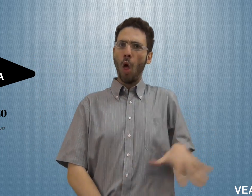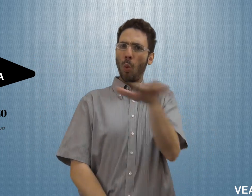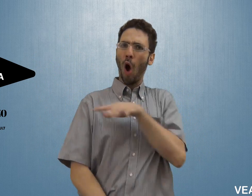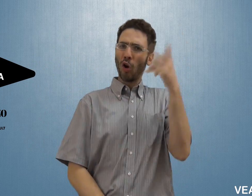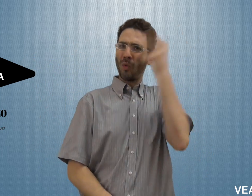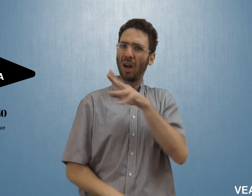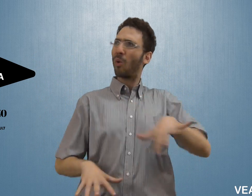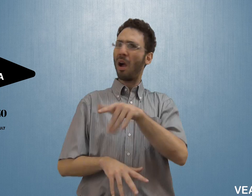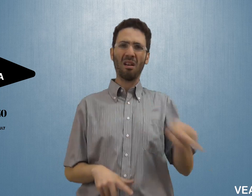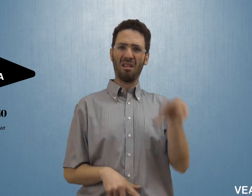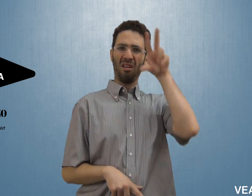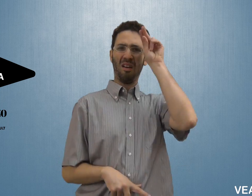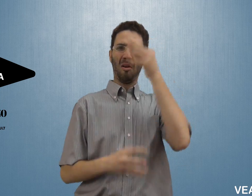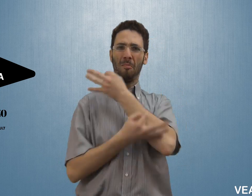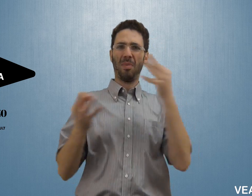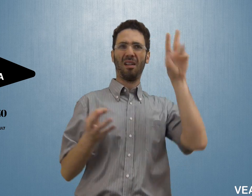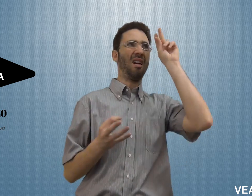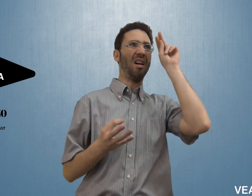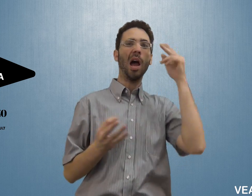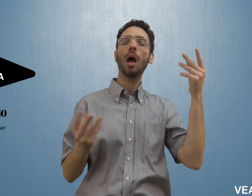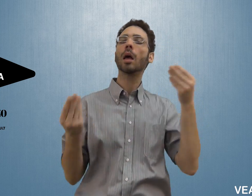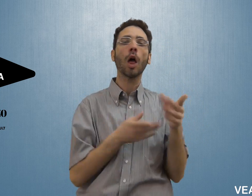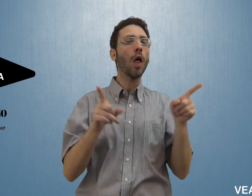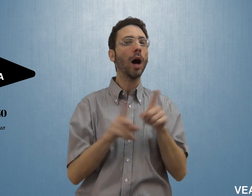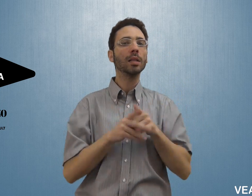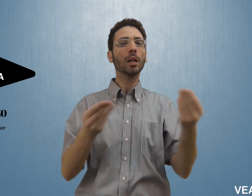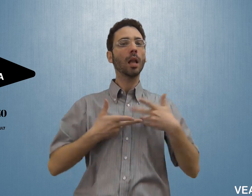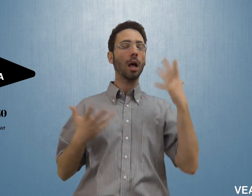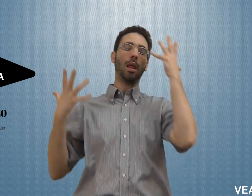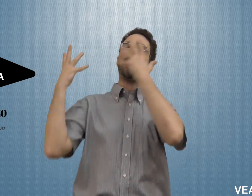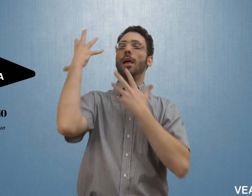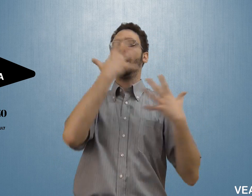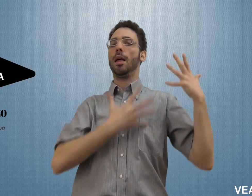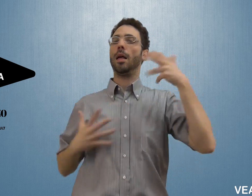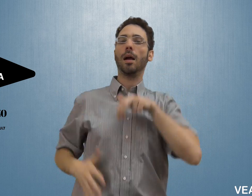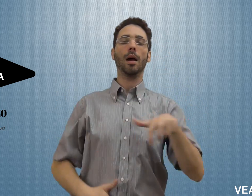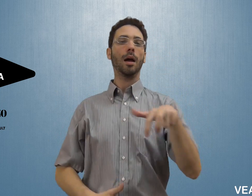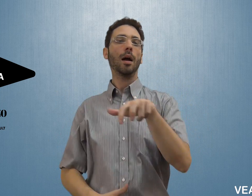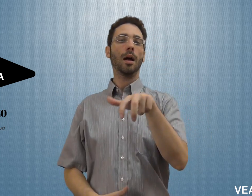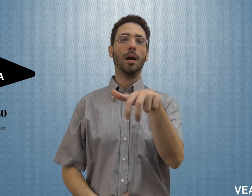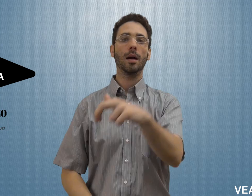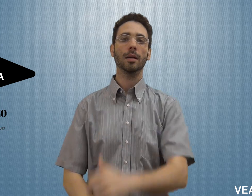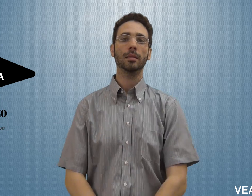che ci trasporta senza spostarci e ci fa sentire spaesati anche se i luoghi in cui ci troviamo sono familiari.